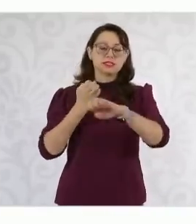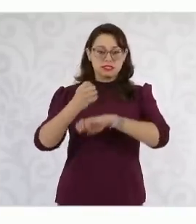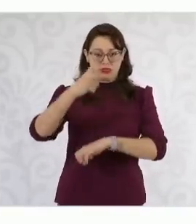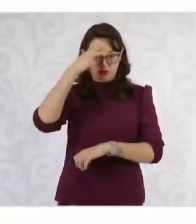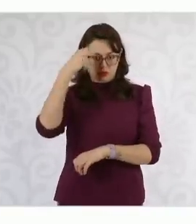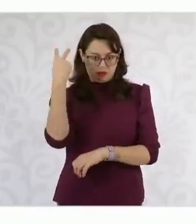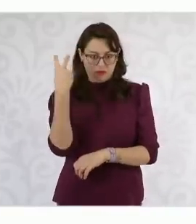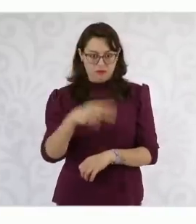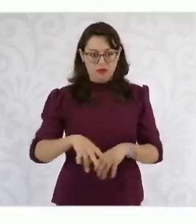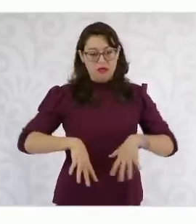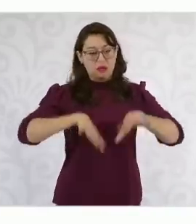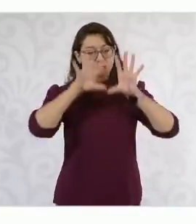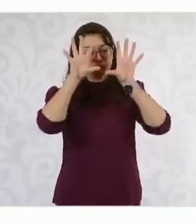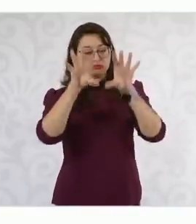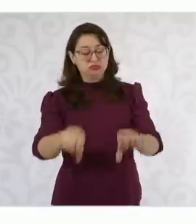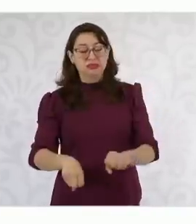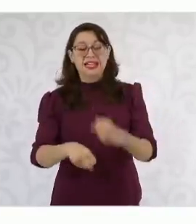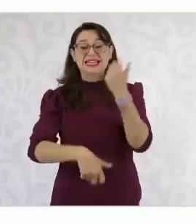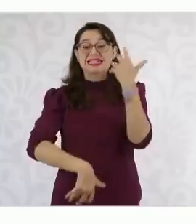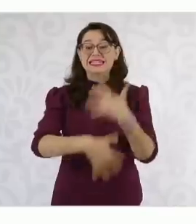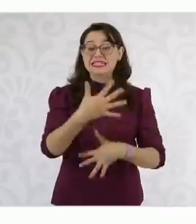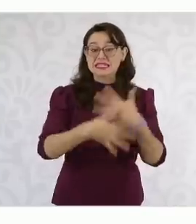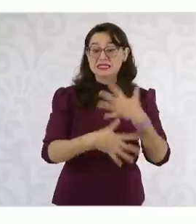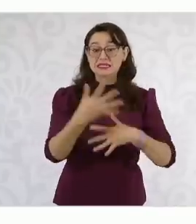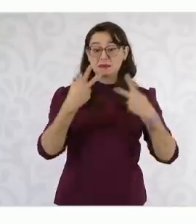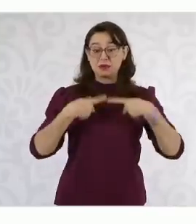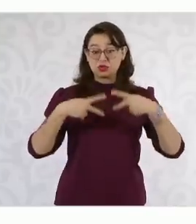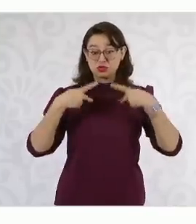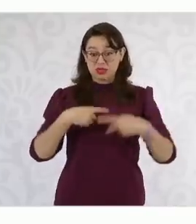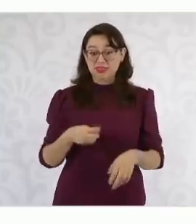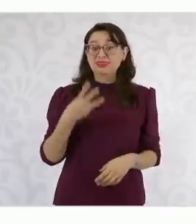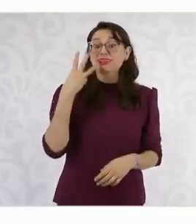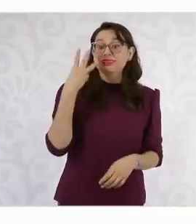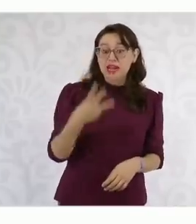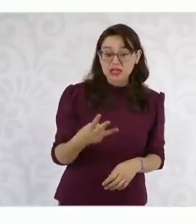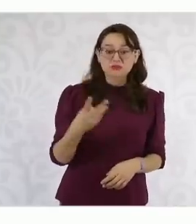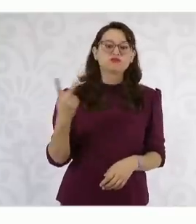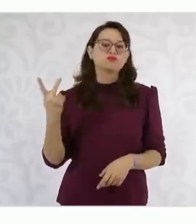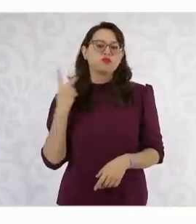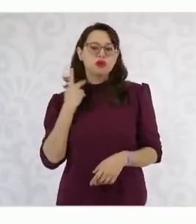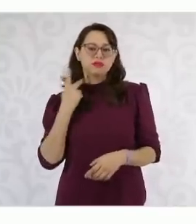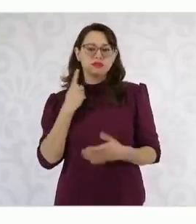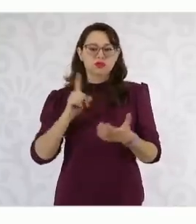a 15 personas entre ellos a tres trabajadores del ayuntamiento y tres policías municipales